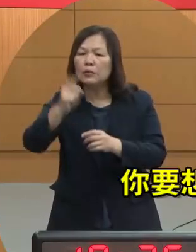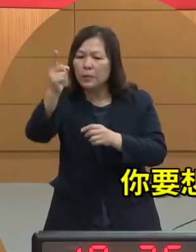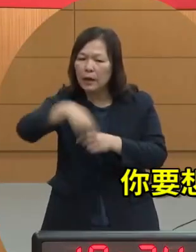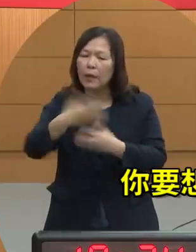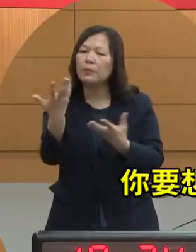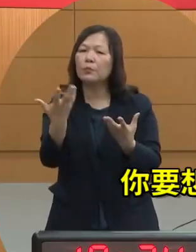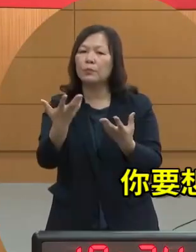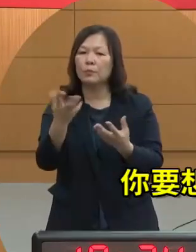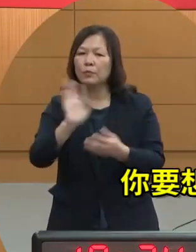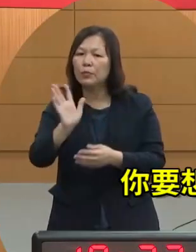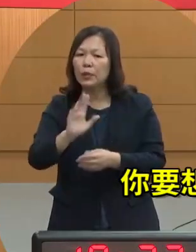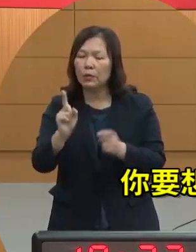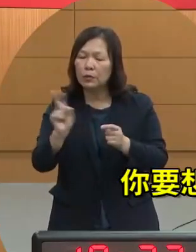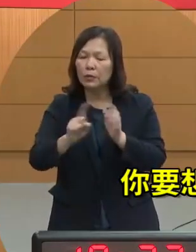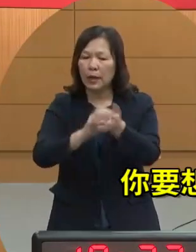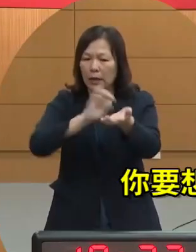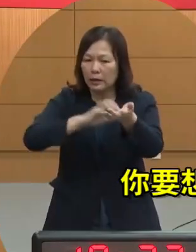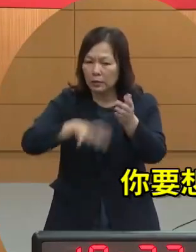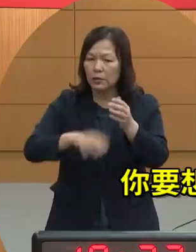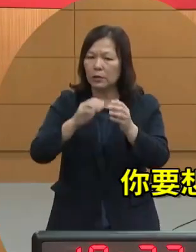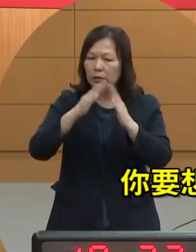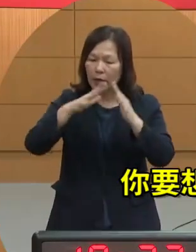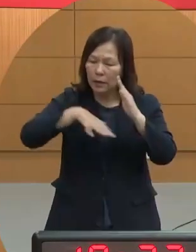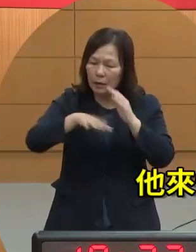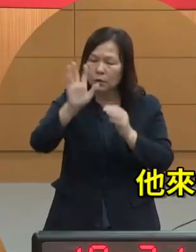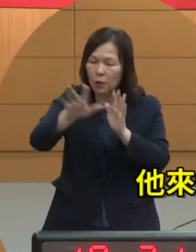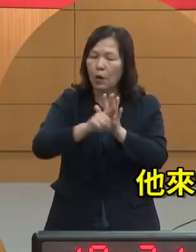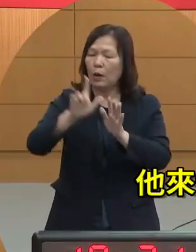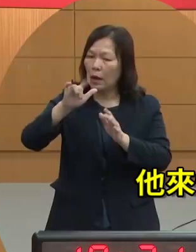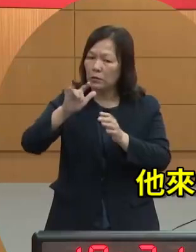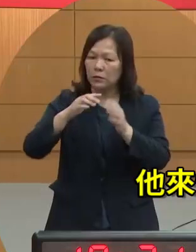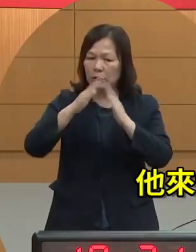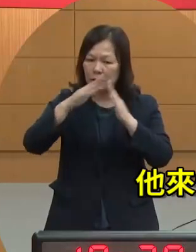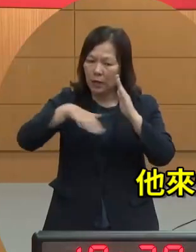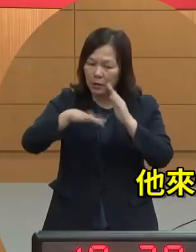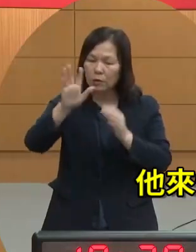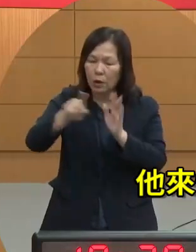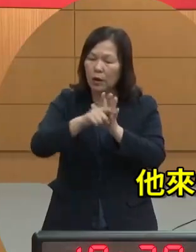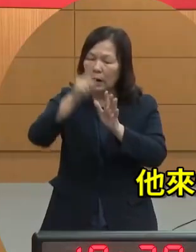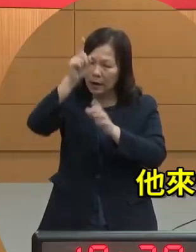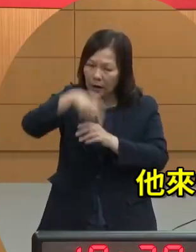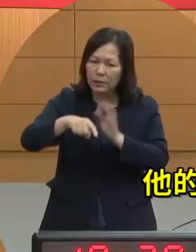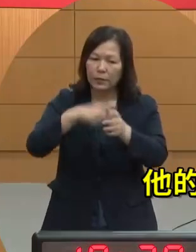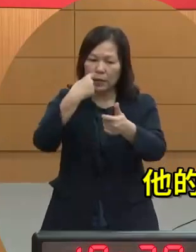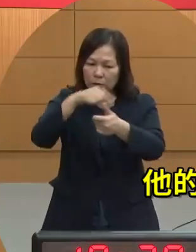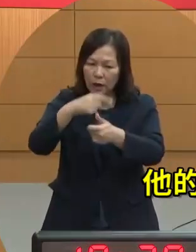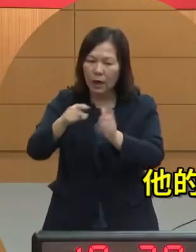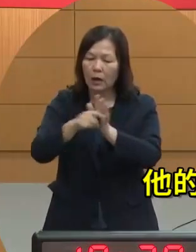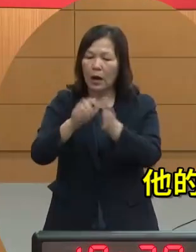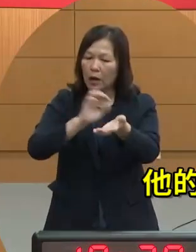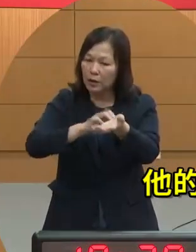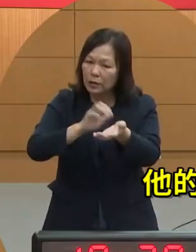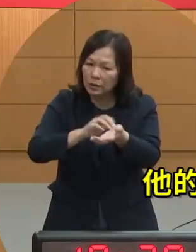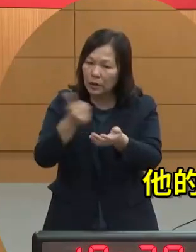你要想 醫生有家庭 老師有家庭 他來恆春教書 來恆春當醫生 他的家庭要不要跟著搬下來